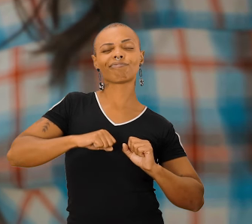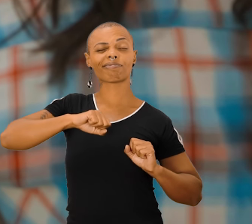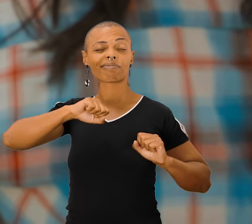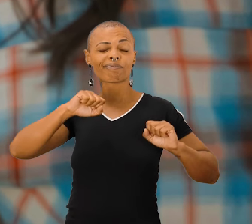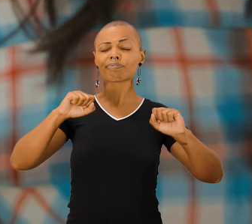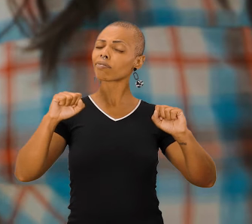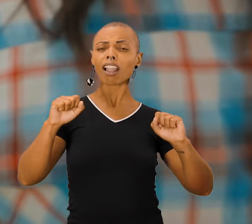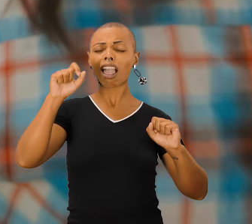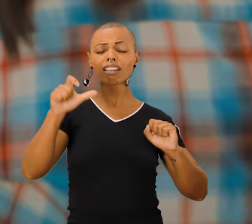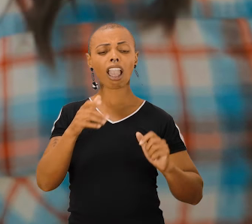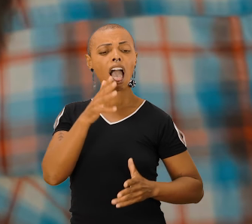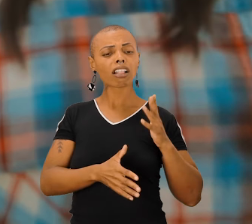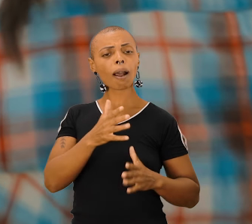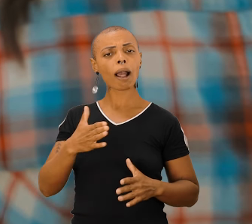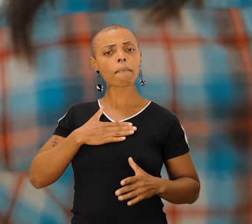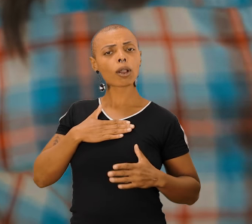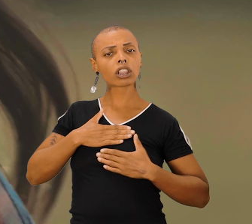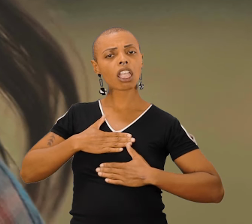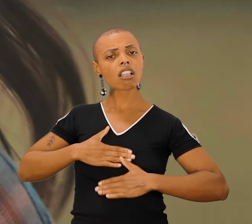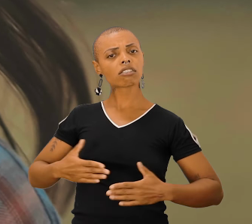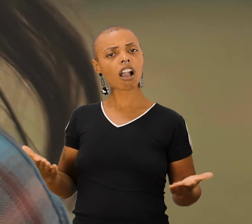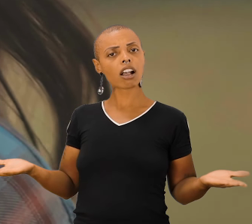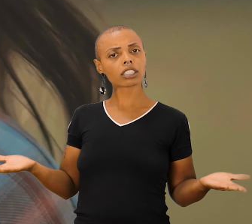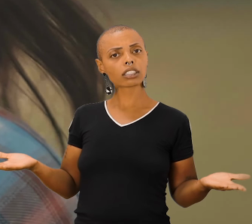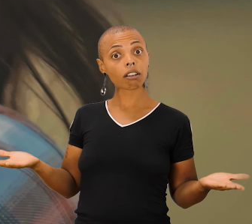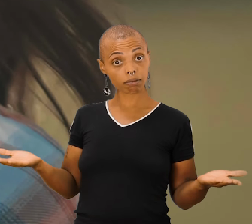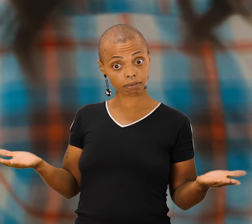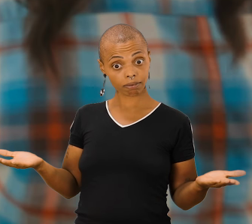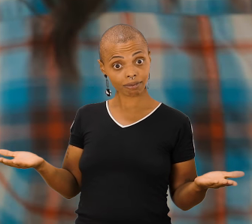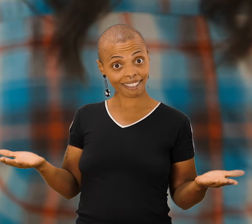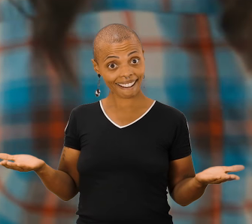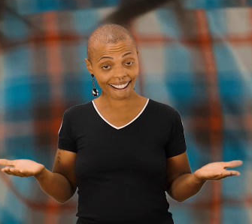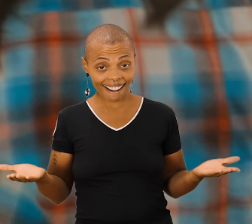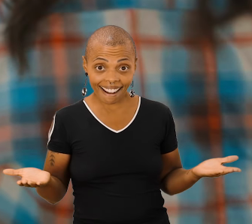[Homem] Quem ousa atrapalhar o meu descanso? [Homem ri]